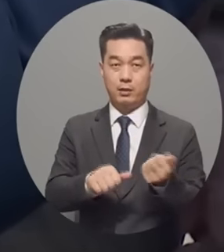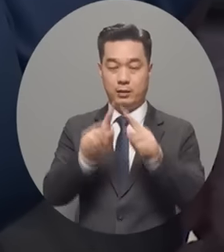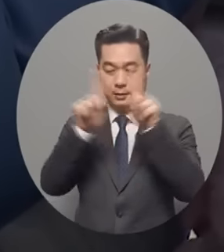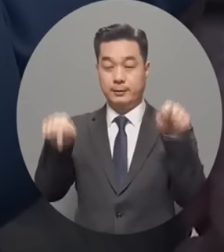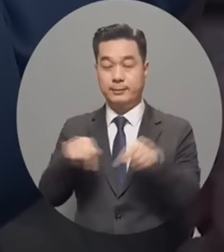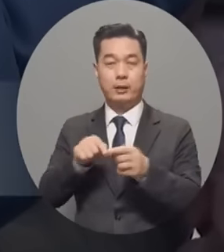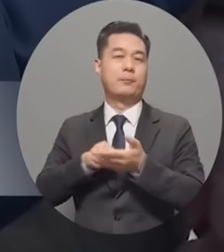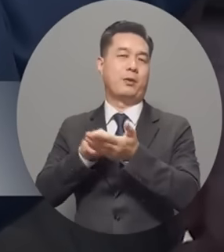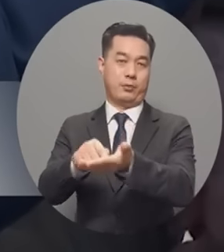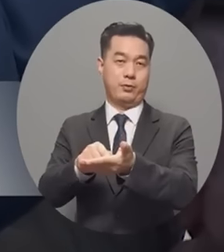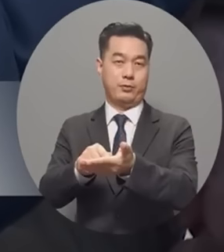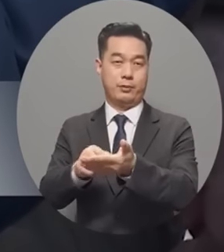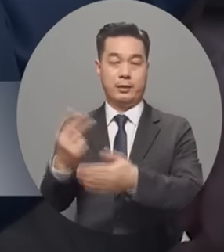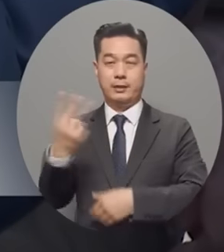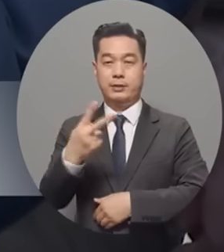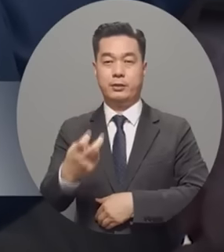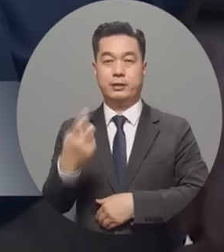국방부를 찾아 진정서를 냈습니다.